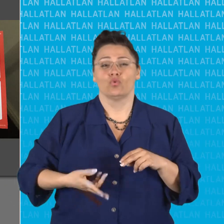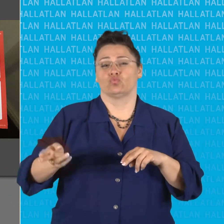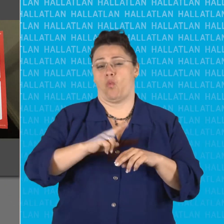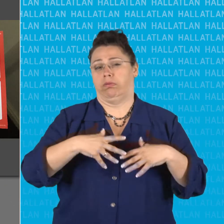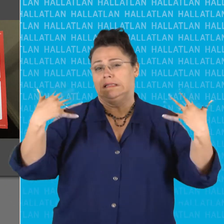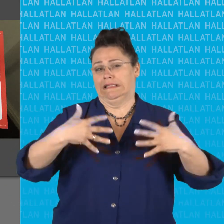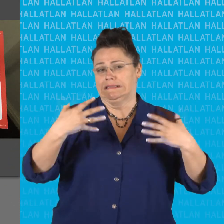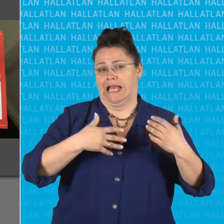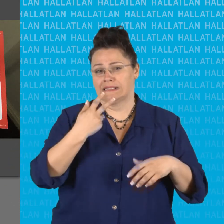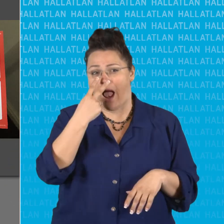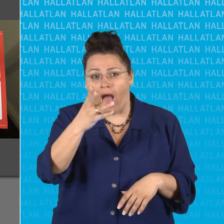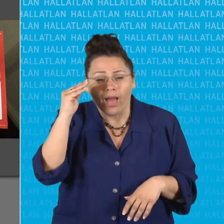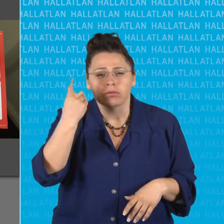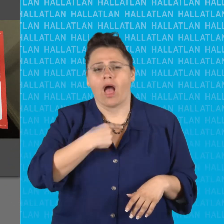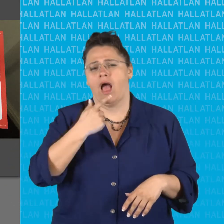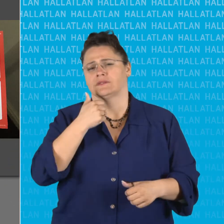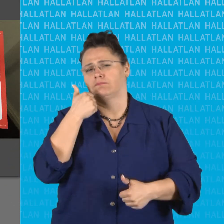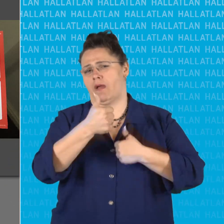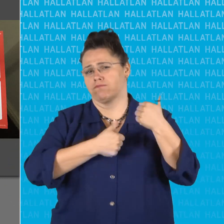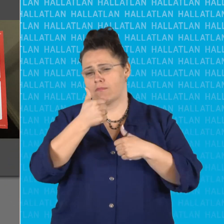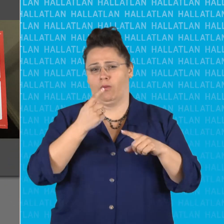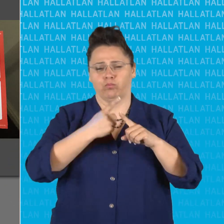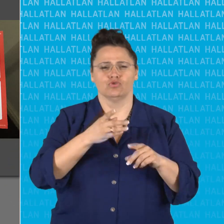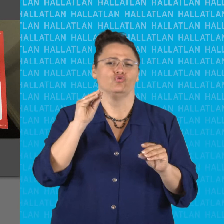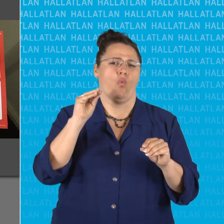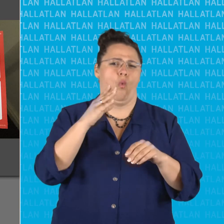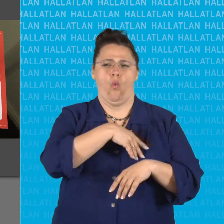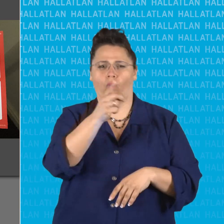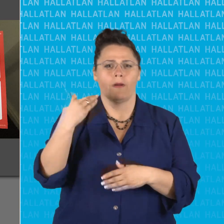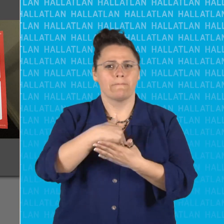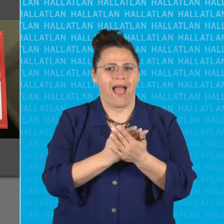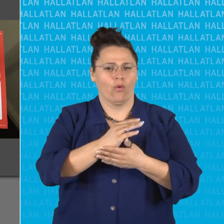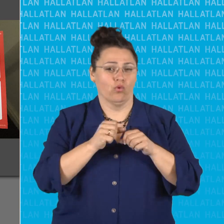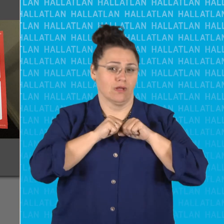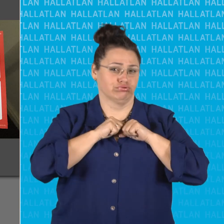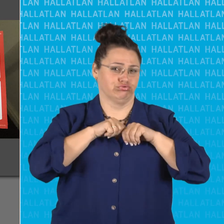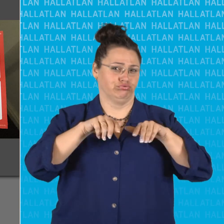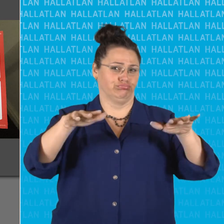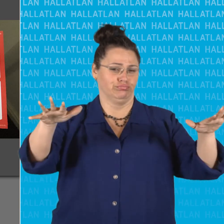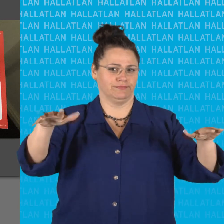Csakúgy, mint az a több tízezer ember, aki megosztotta bejegyzését.